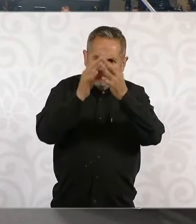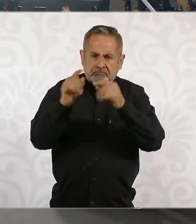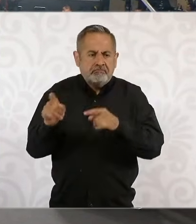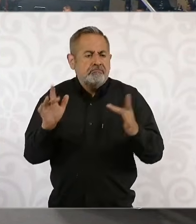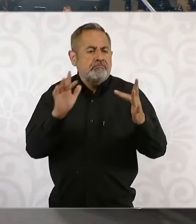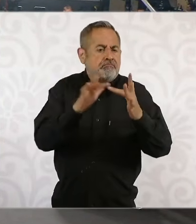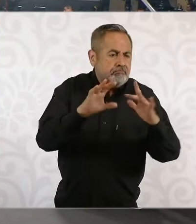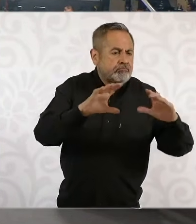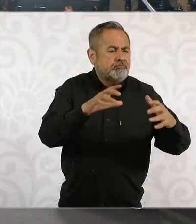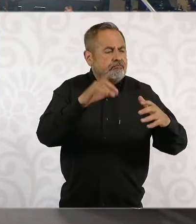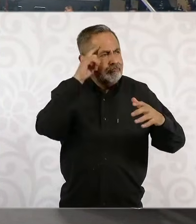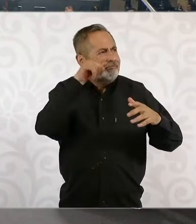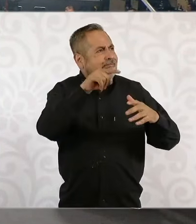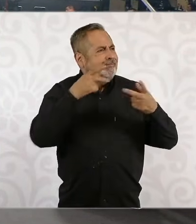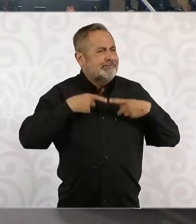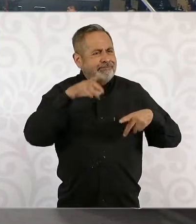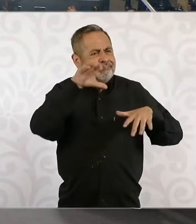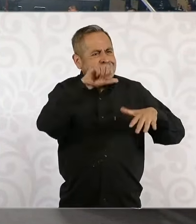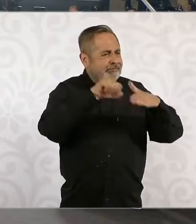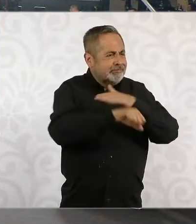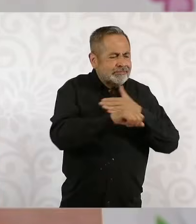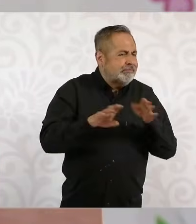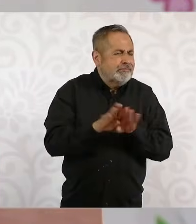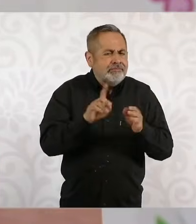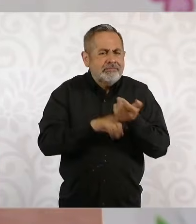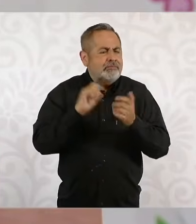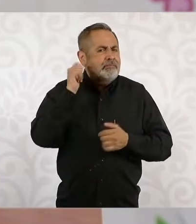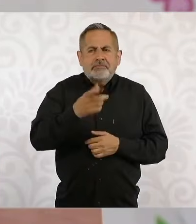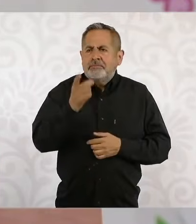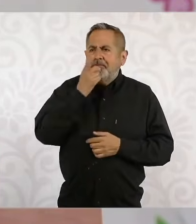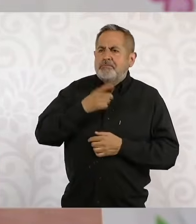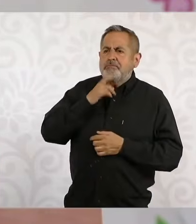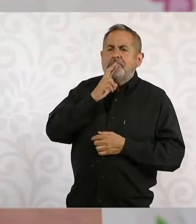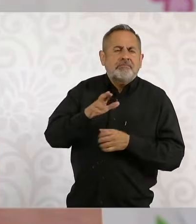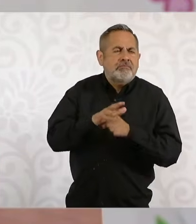¿ya le han dado algún reporte al respecto? Sí, hay reportes y en todo caso que Relaciones Exteriores